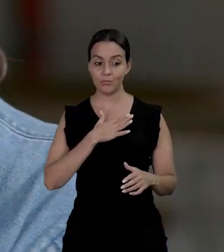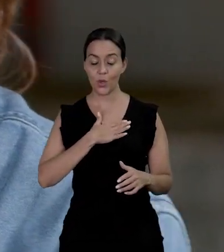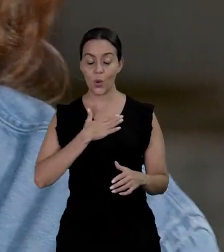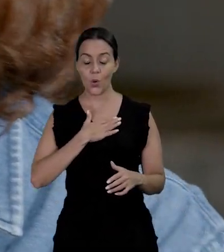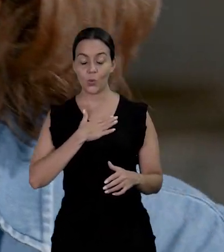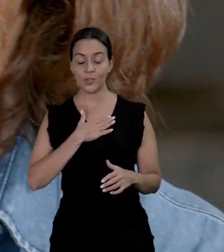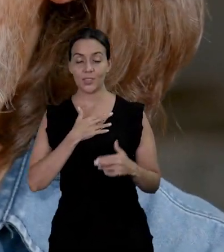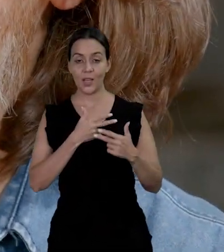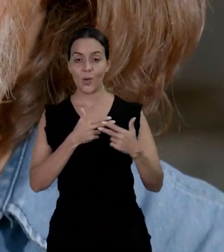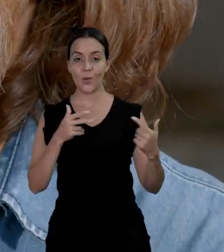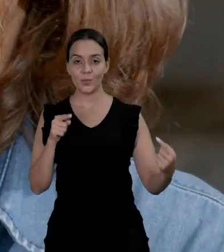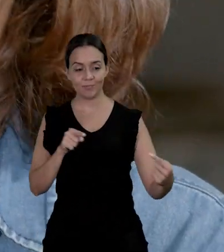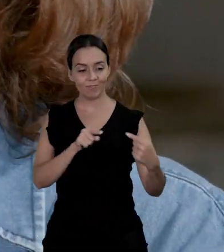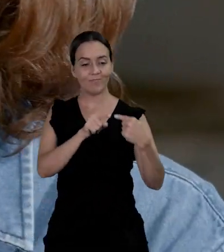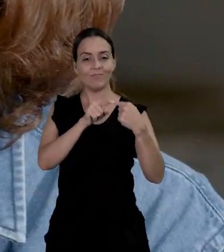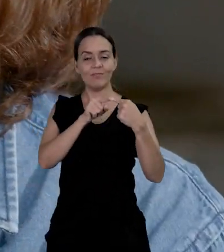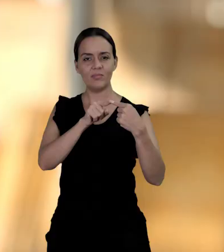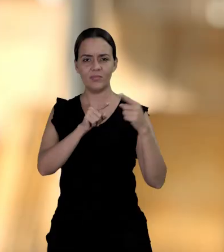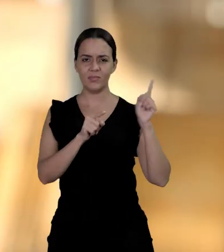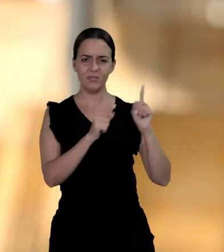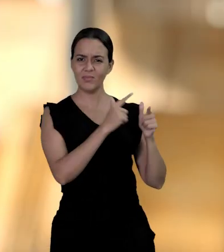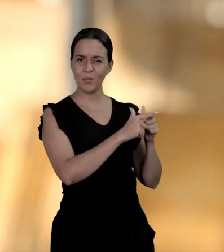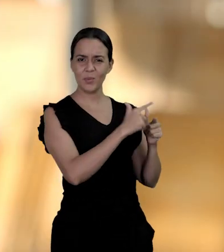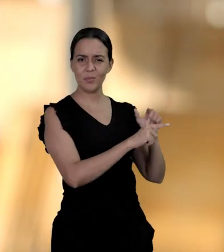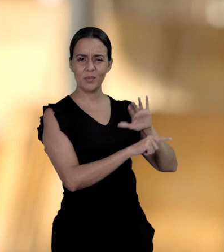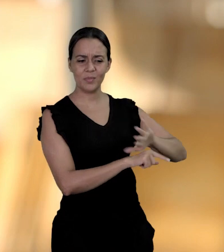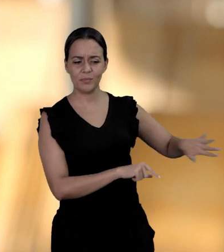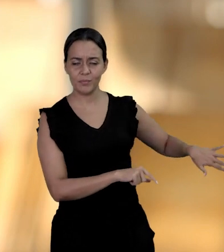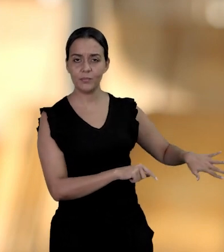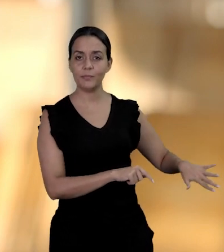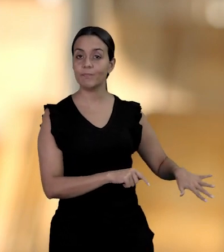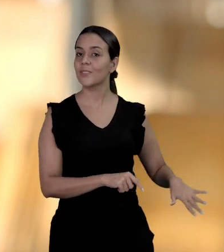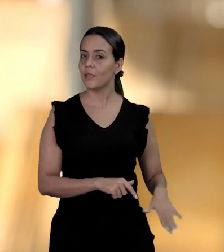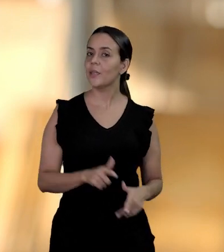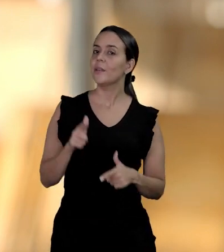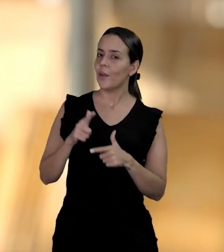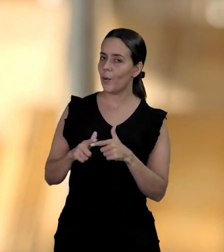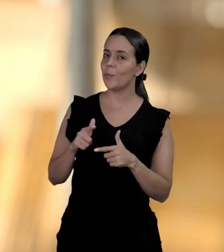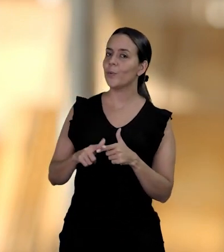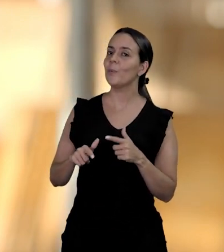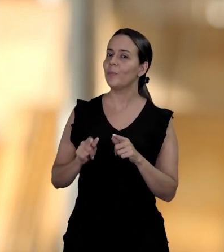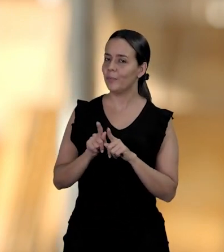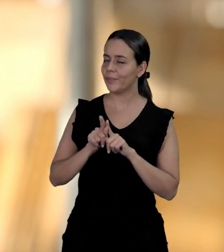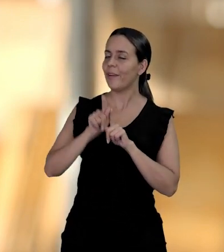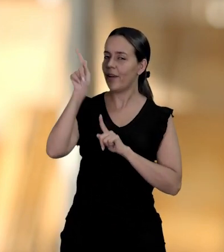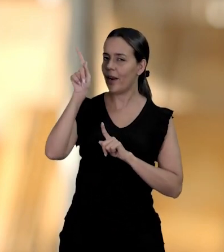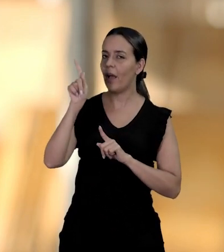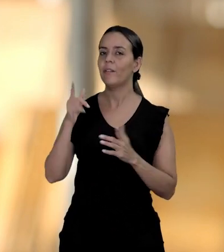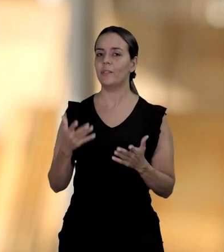com aquilo que a gente gosta de fazer. Sim, sim. E isso é um problema grave que a gente tem com o conhecimento,